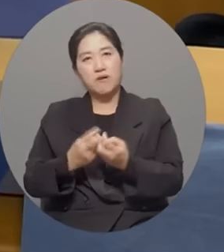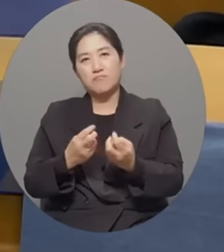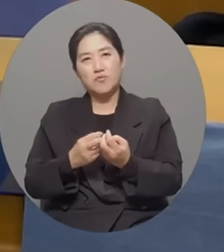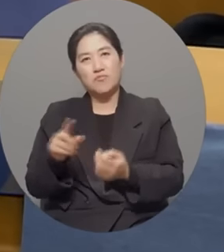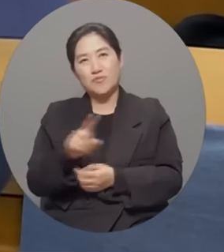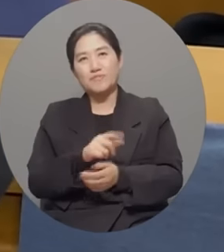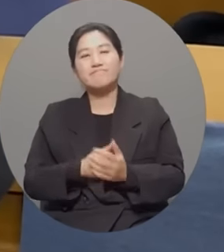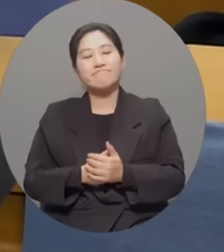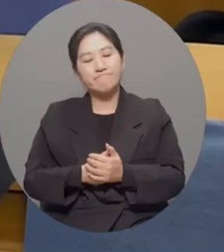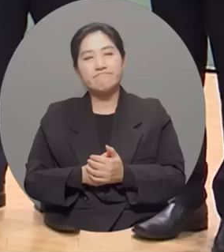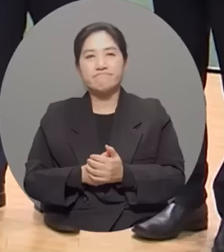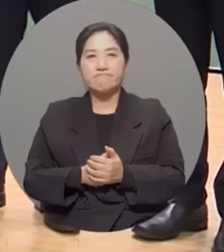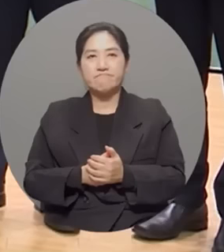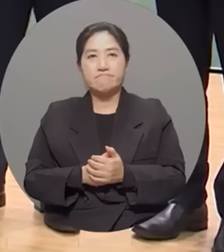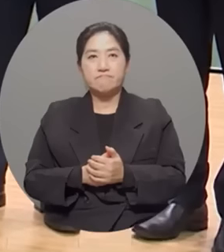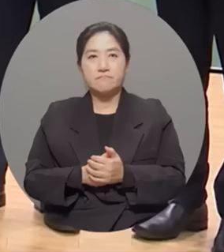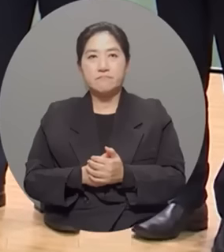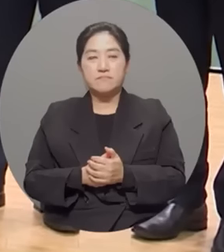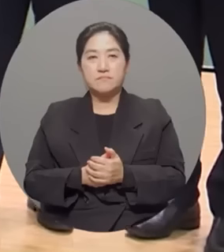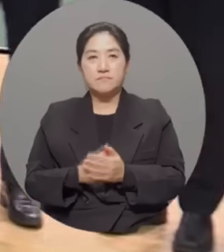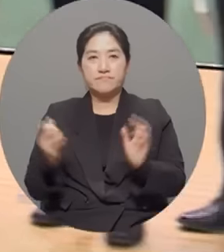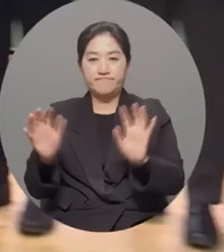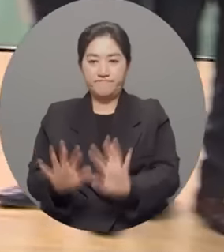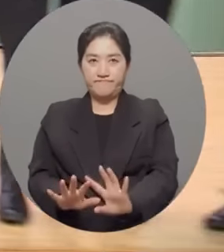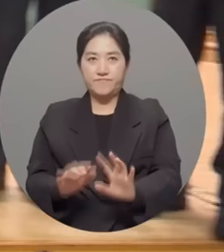이제 뭐 남은 초이스가 뭐가 있을까요?